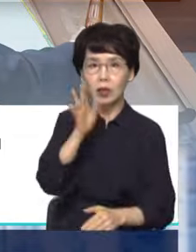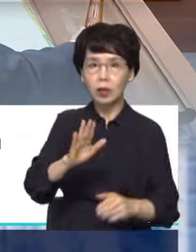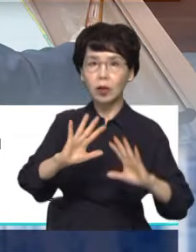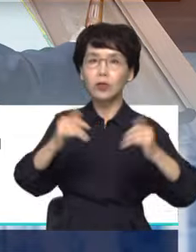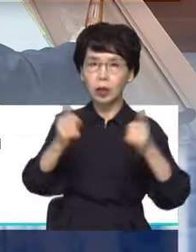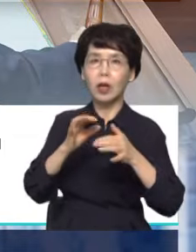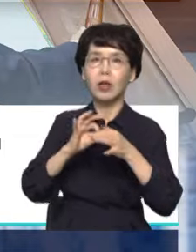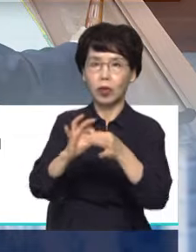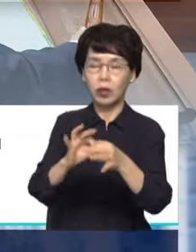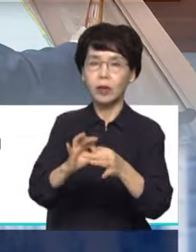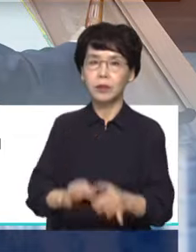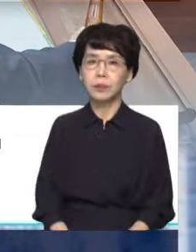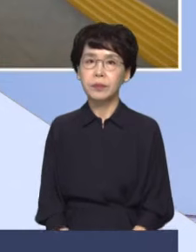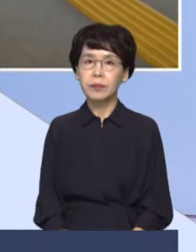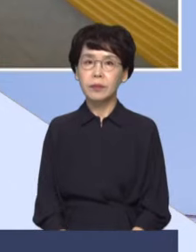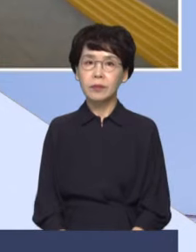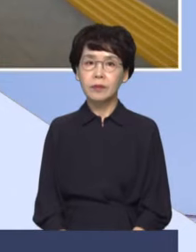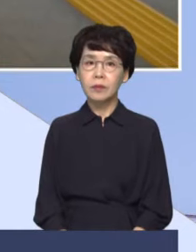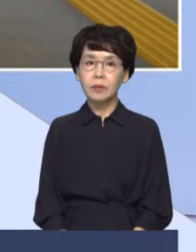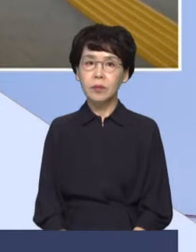조윤하 기자, 오전에 시작한 전체회의가 지금도 진행되고 있나요?